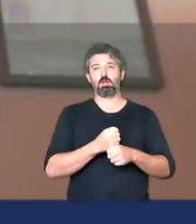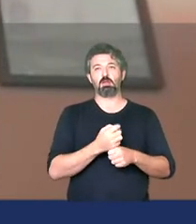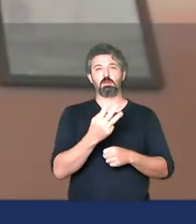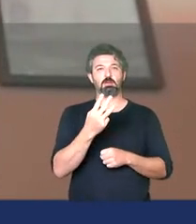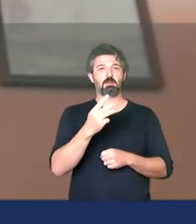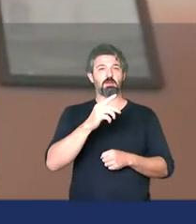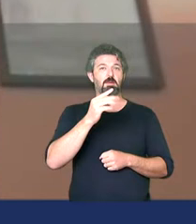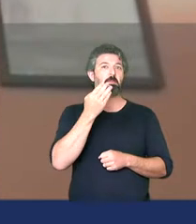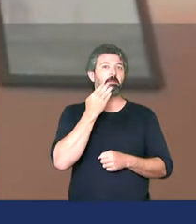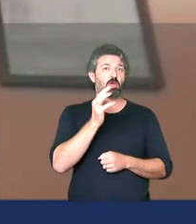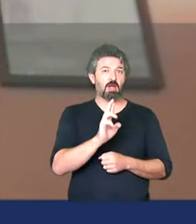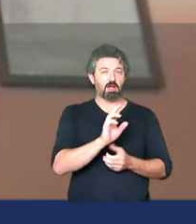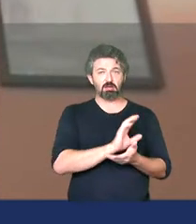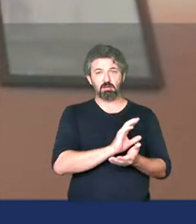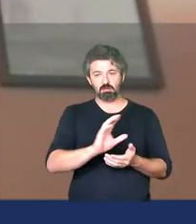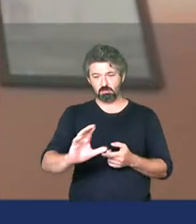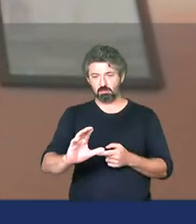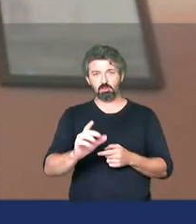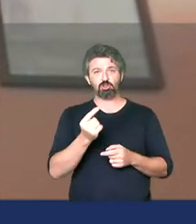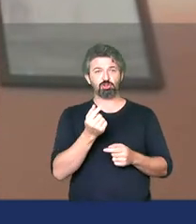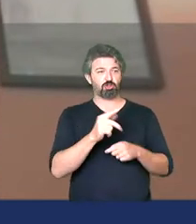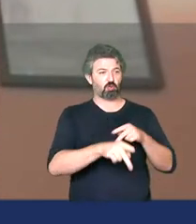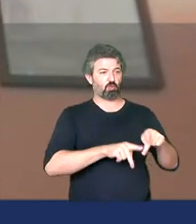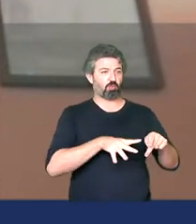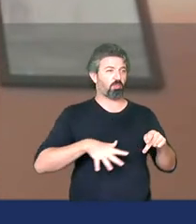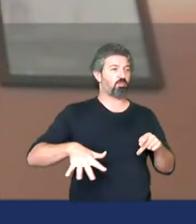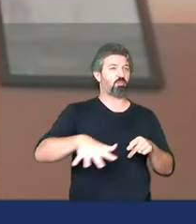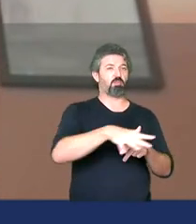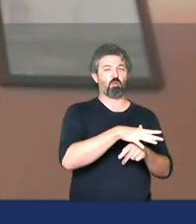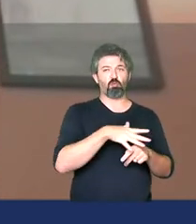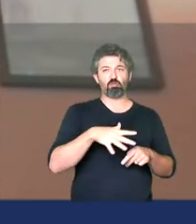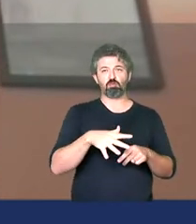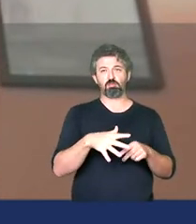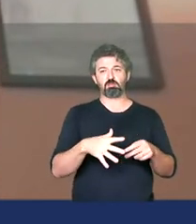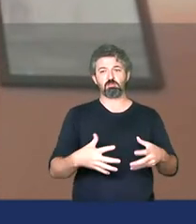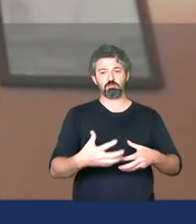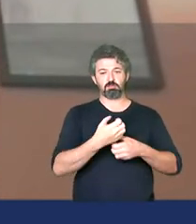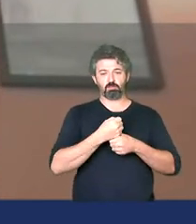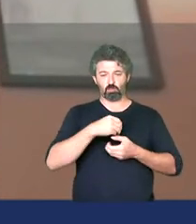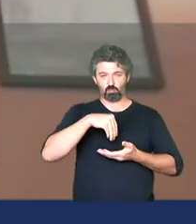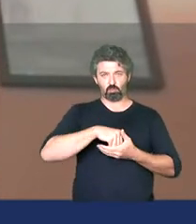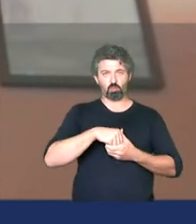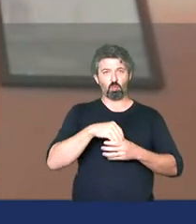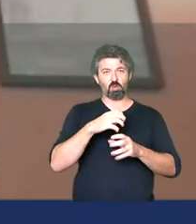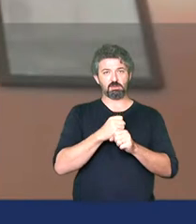ACREDITAR QUE É CRIANDO REPASSE ANUAL DE 3 MILHÕES DE REAIS COM DINHEIRO DE TODOS OS BRASILEIROS REUNIDOS NO